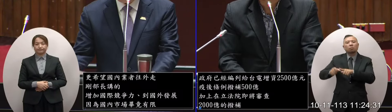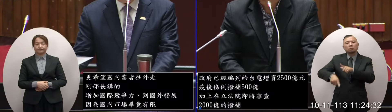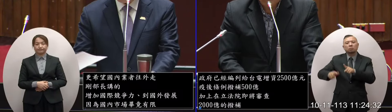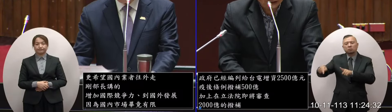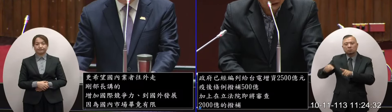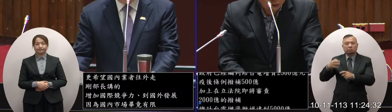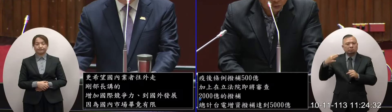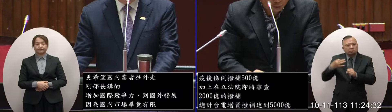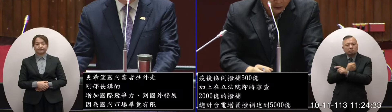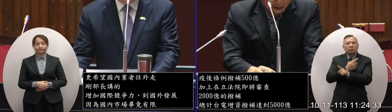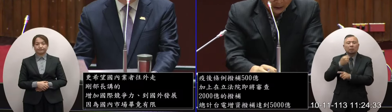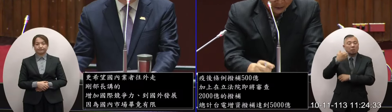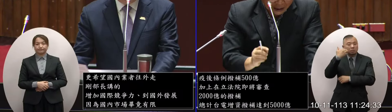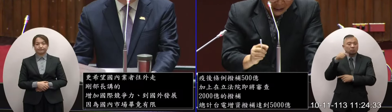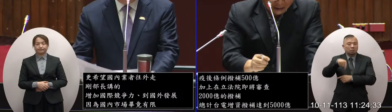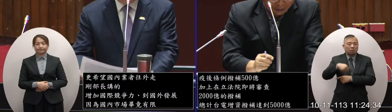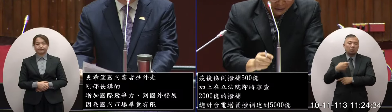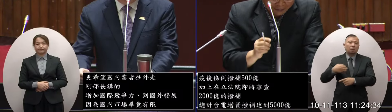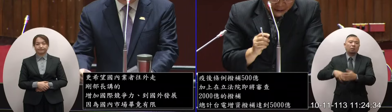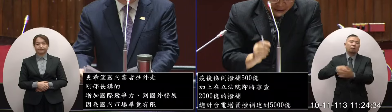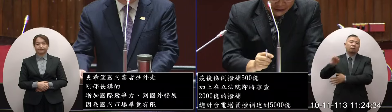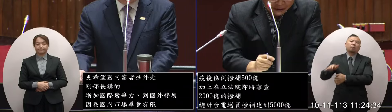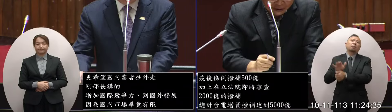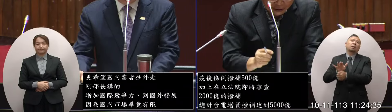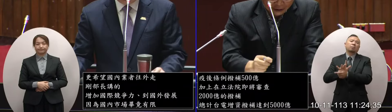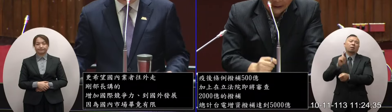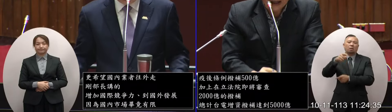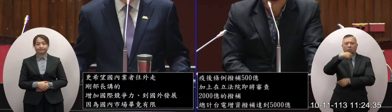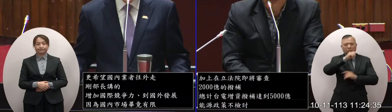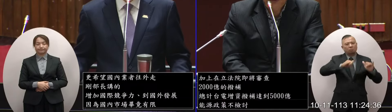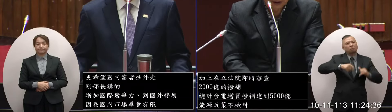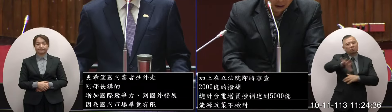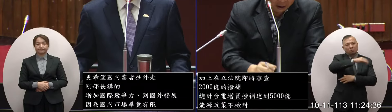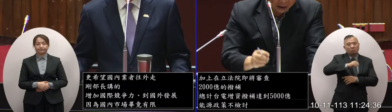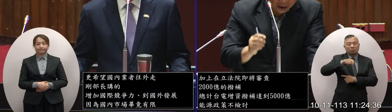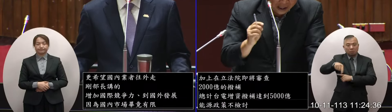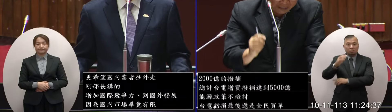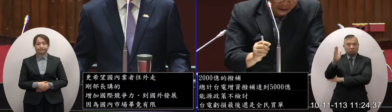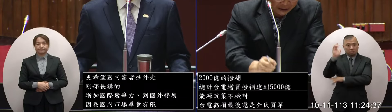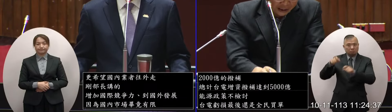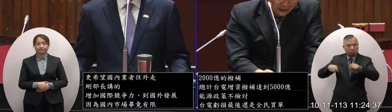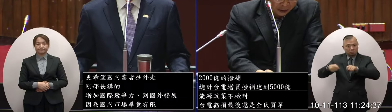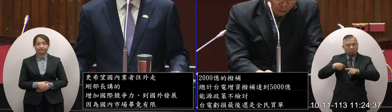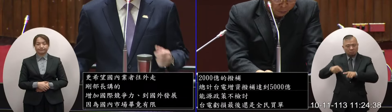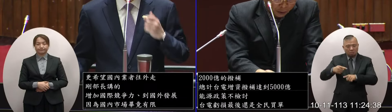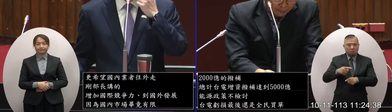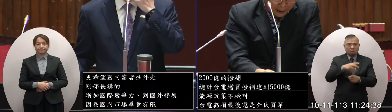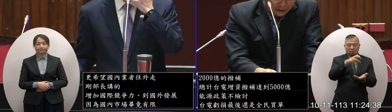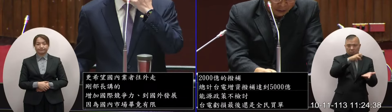大家清清楚楚的 電價的問題本席支持 以核養綠 那民進黨政府不要抱著